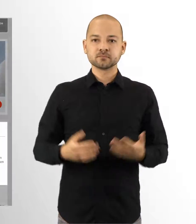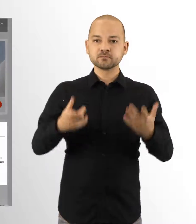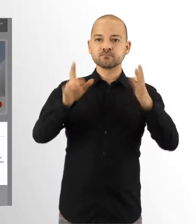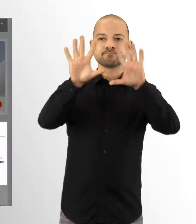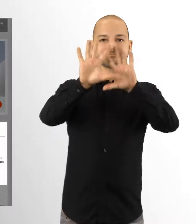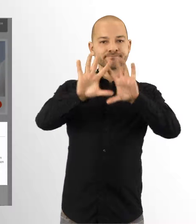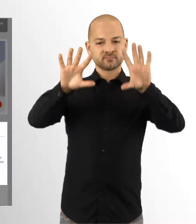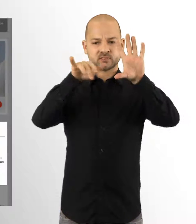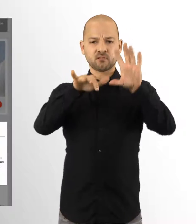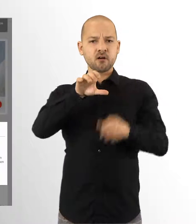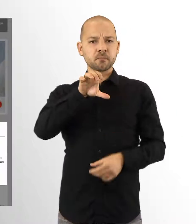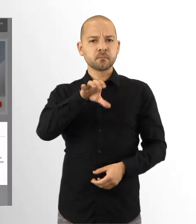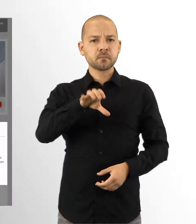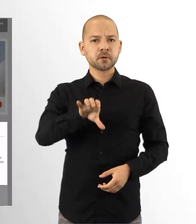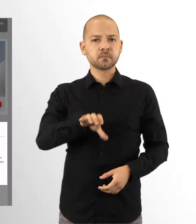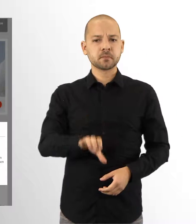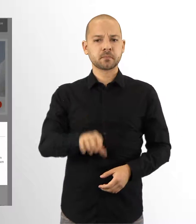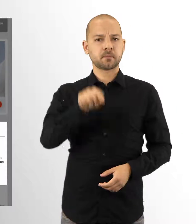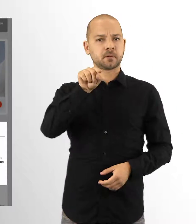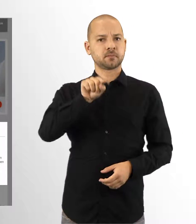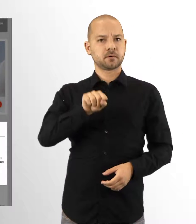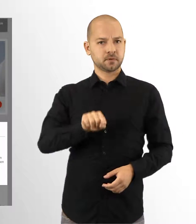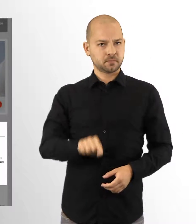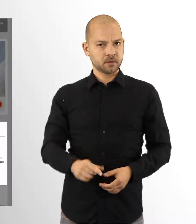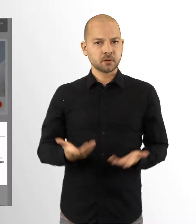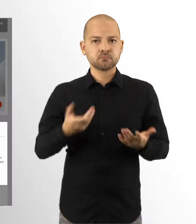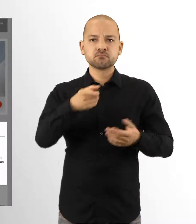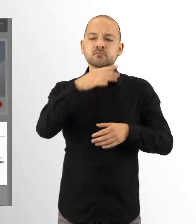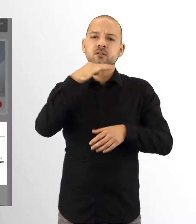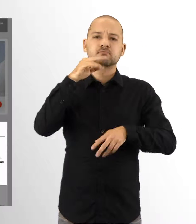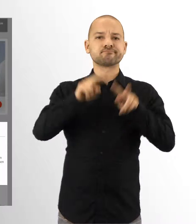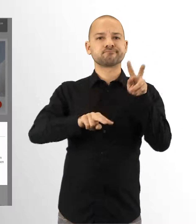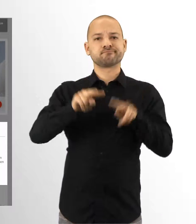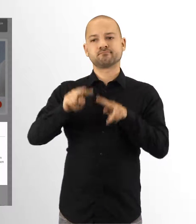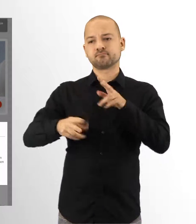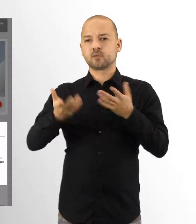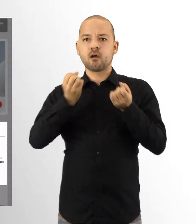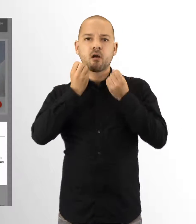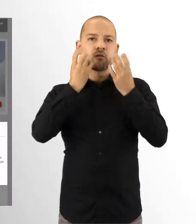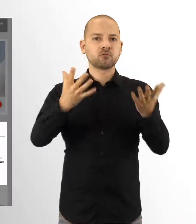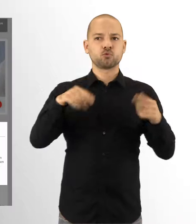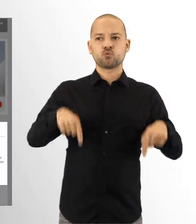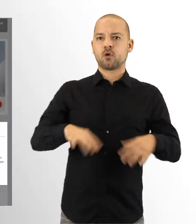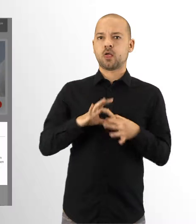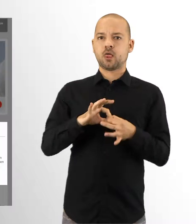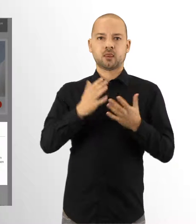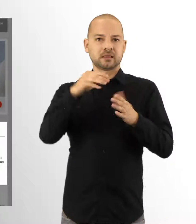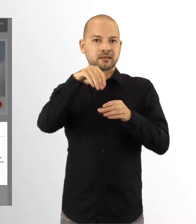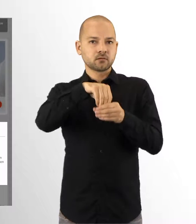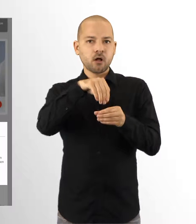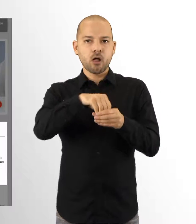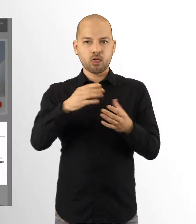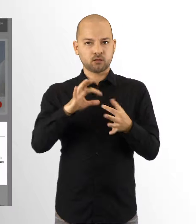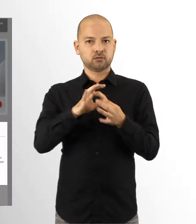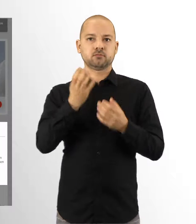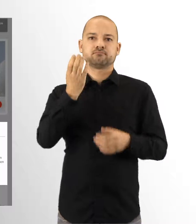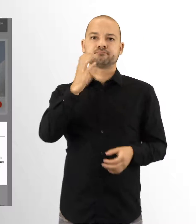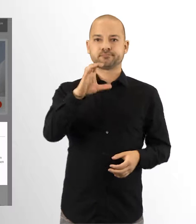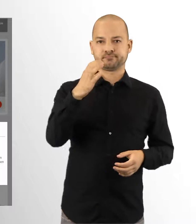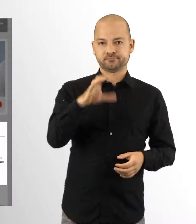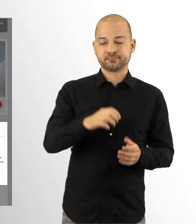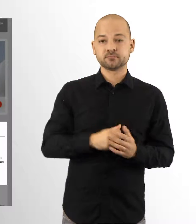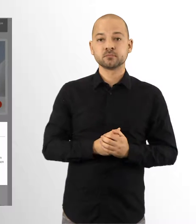Weiter unten im Hauptbereich informieren wir Sie in kurzen Beschreibungstexten über aktuelle Inhalte unserer Webseite.